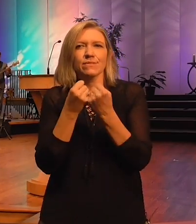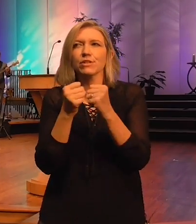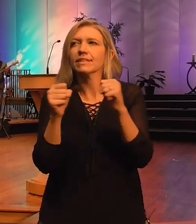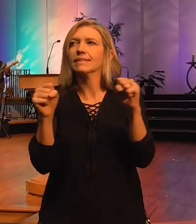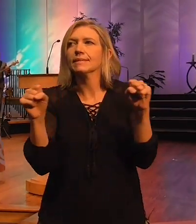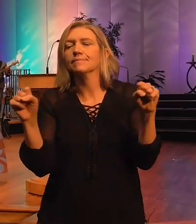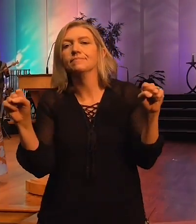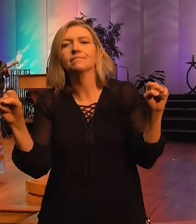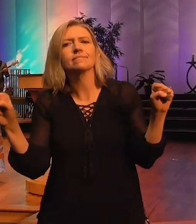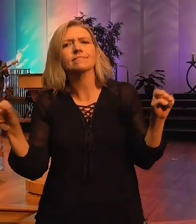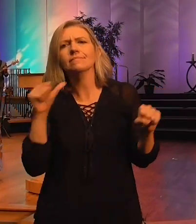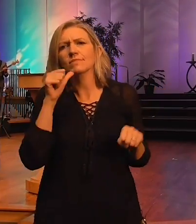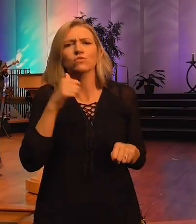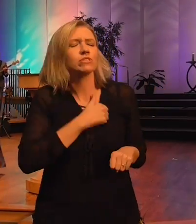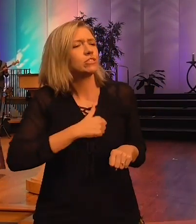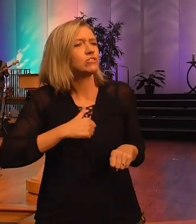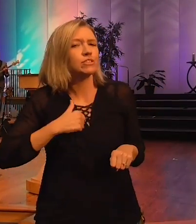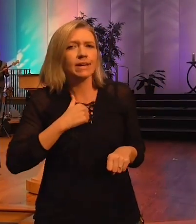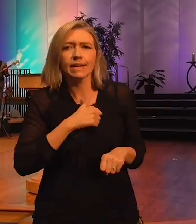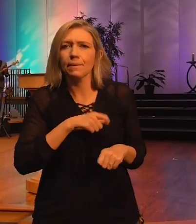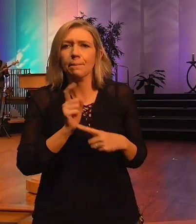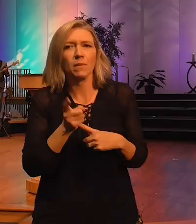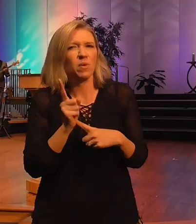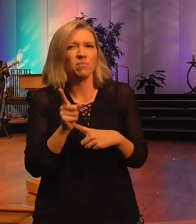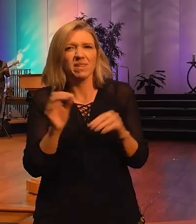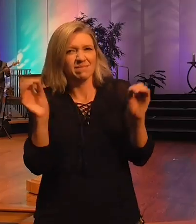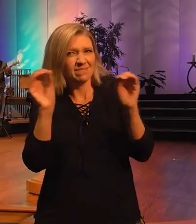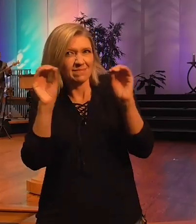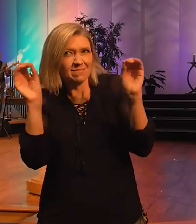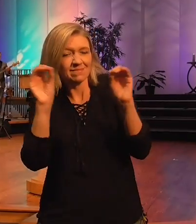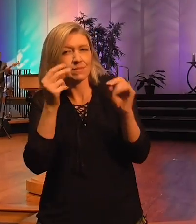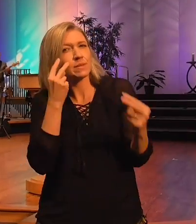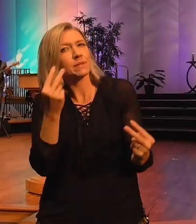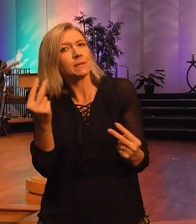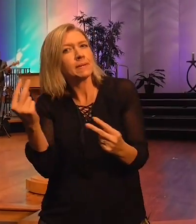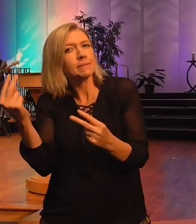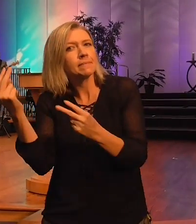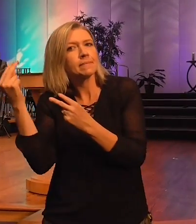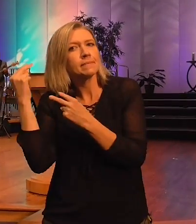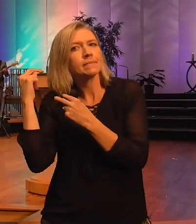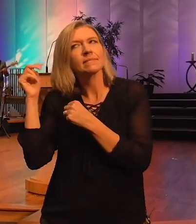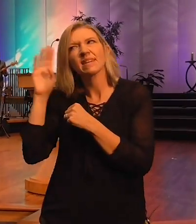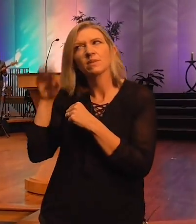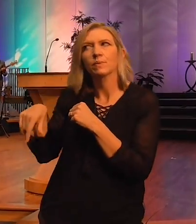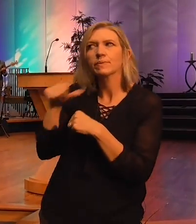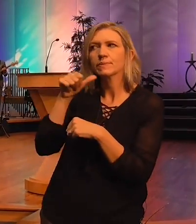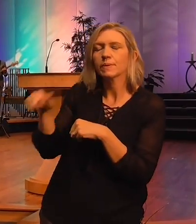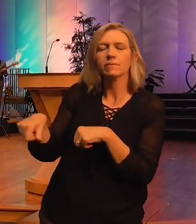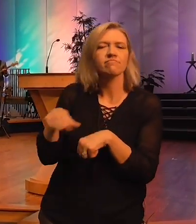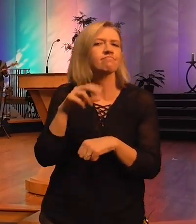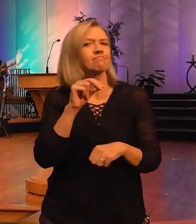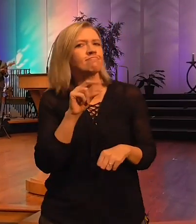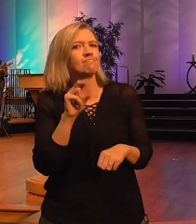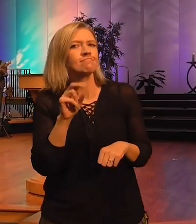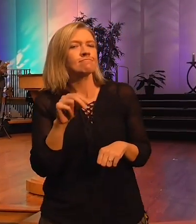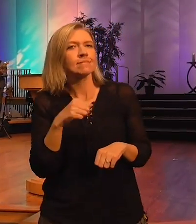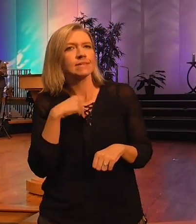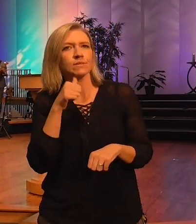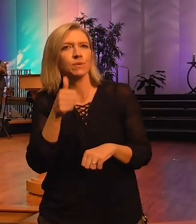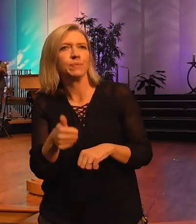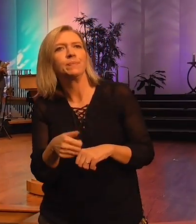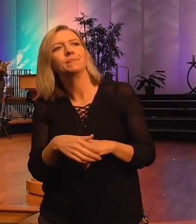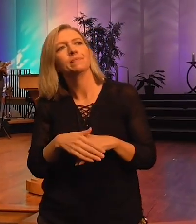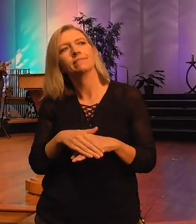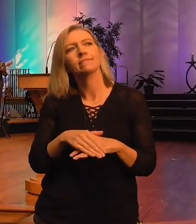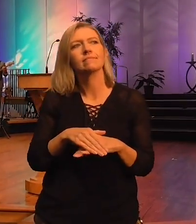no me arrepiento de nada Un solo momento mirando hacia atrás Sé que no, no, no, cuando pienso